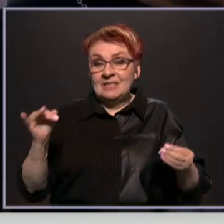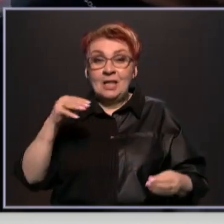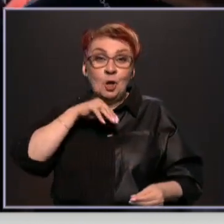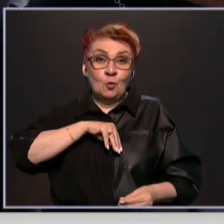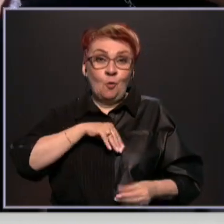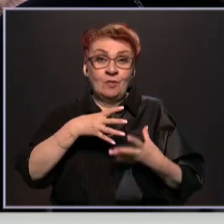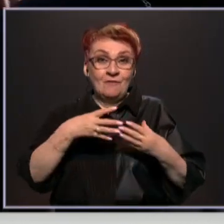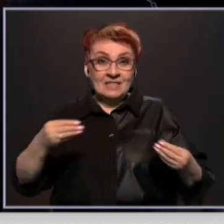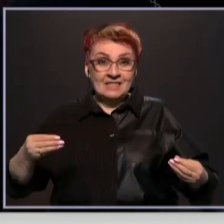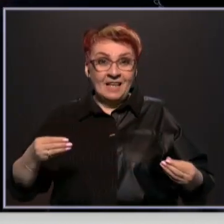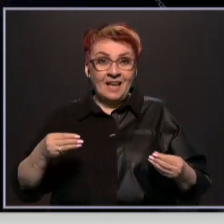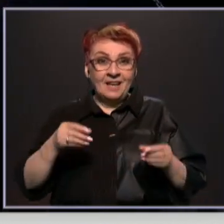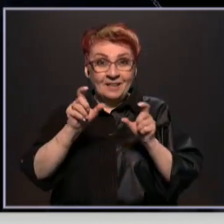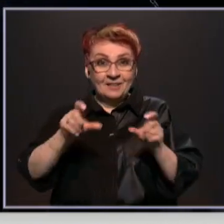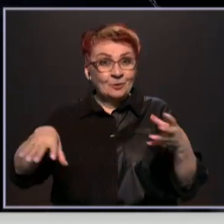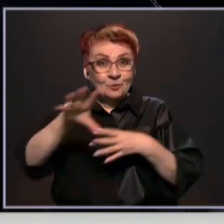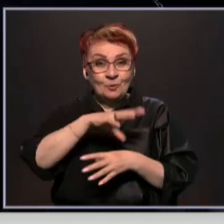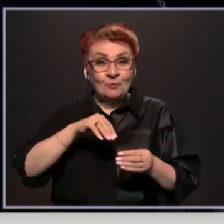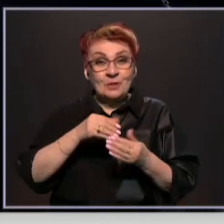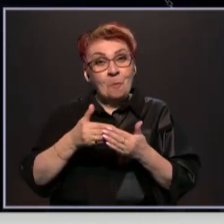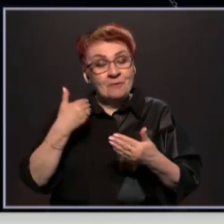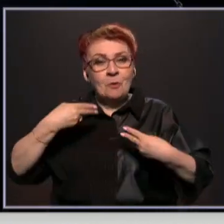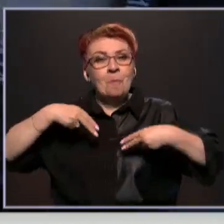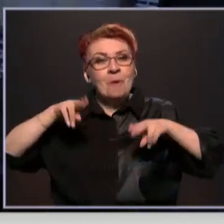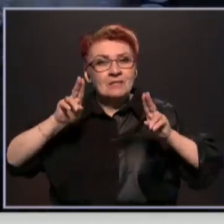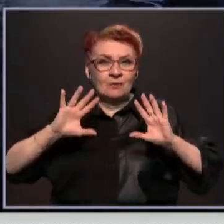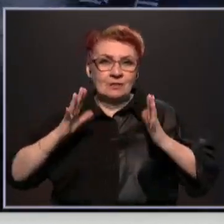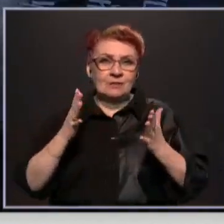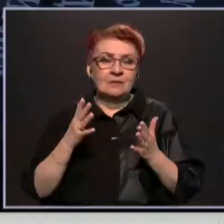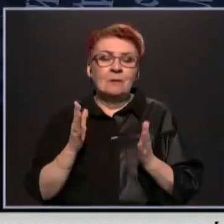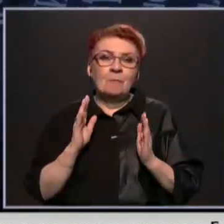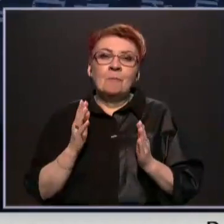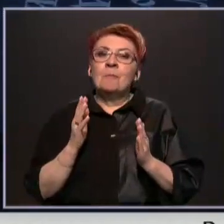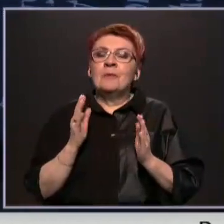которая наступает в преддверии пасхальных событий поэтому конечно сегодня то что мы